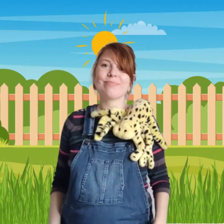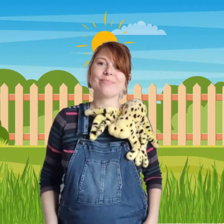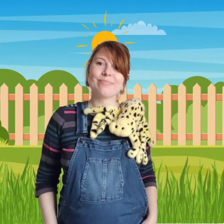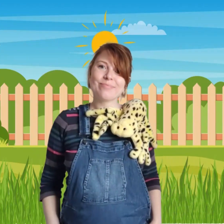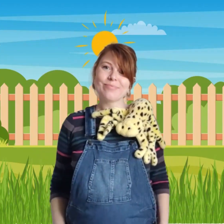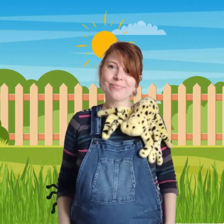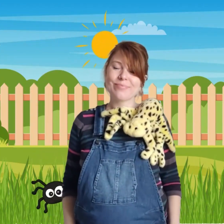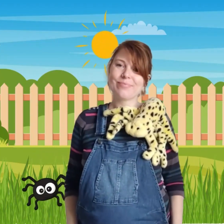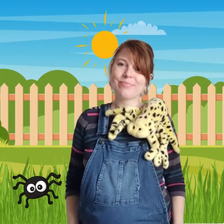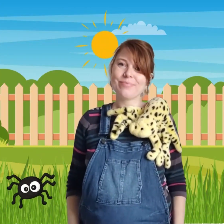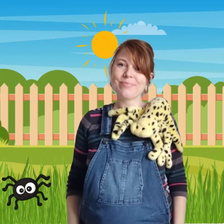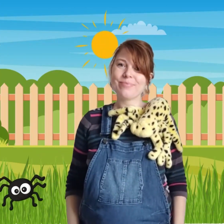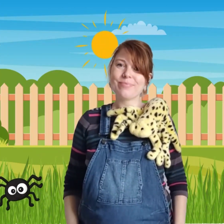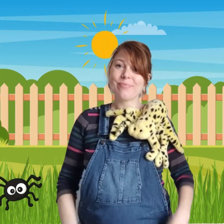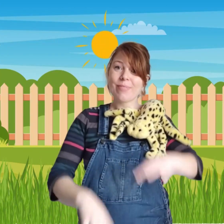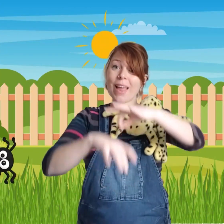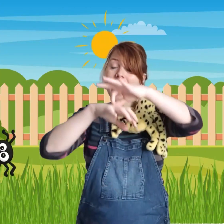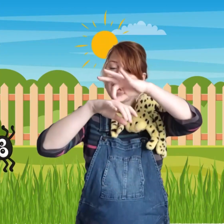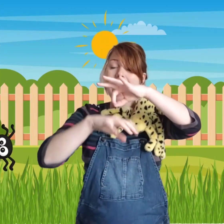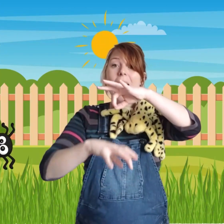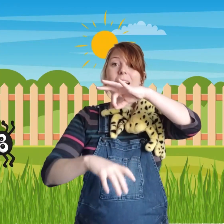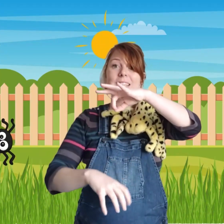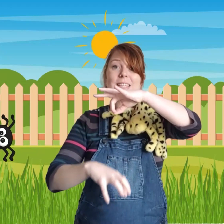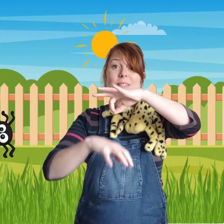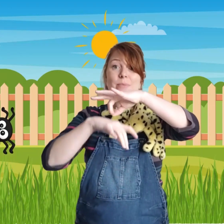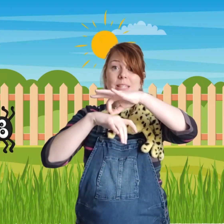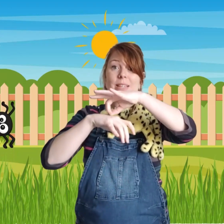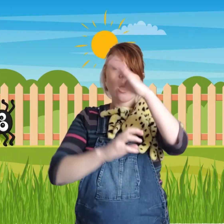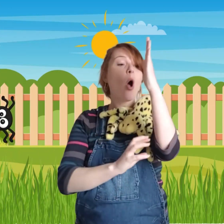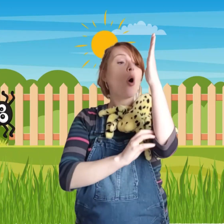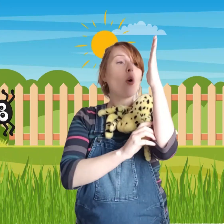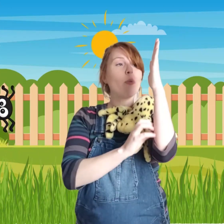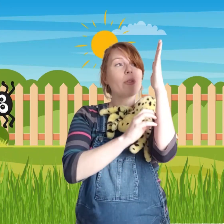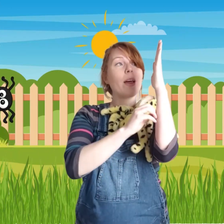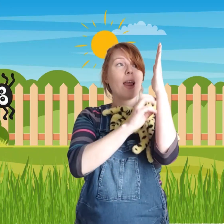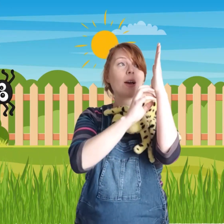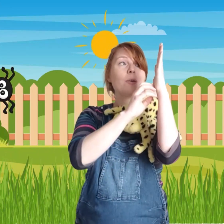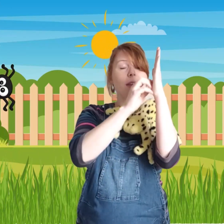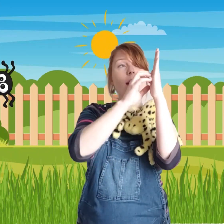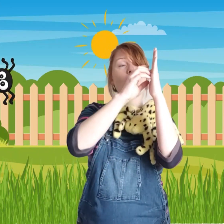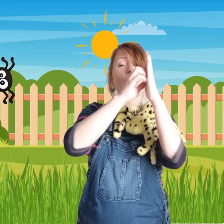L'araignée Gipsy Remonte à la gouttière